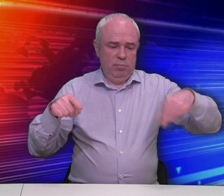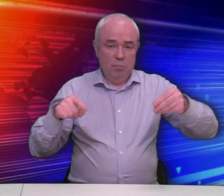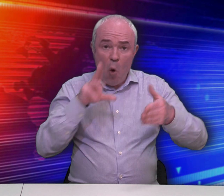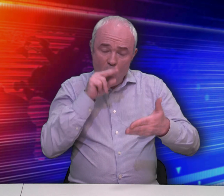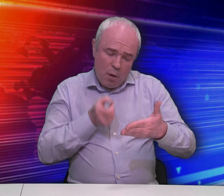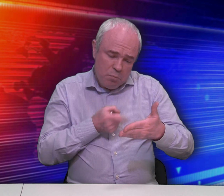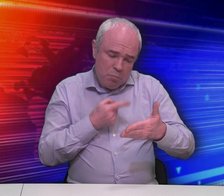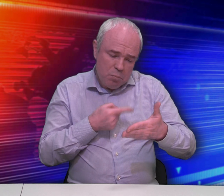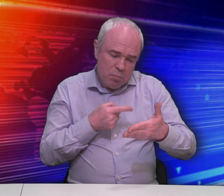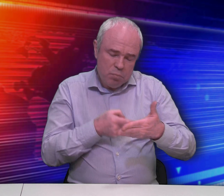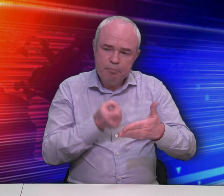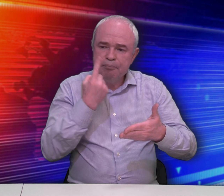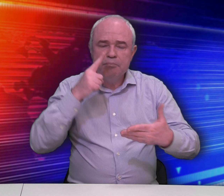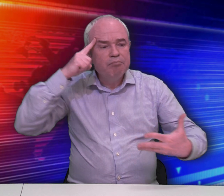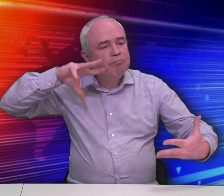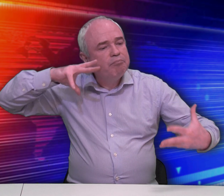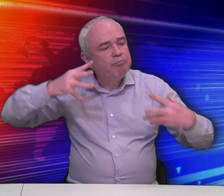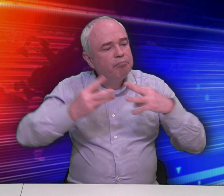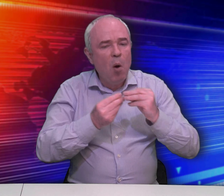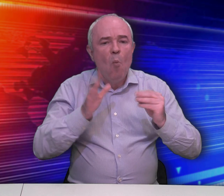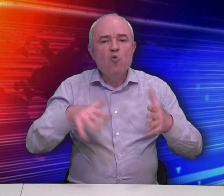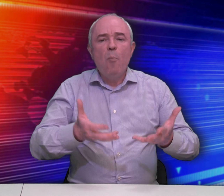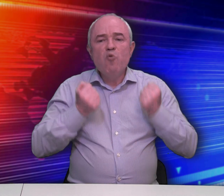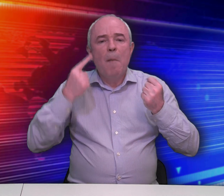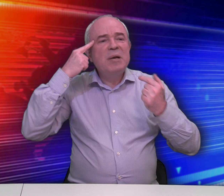Она позволяет судить о том,